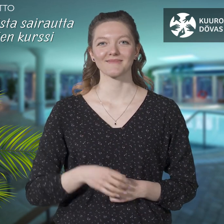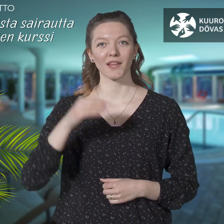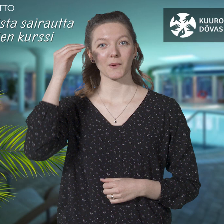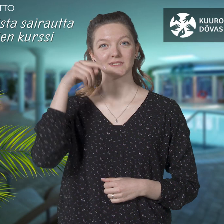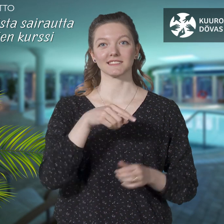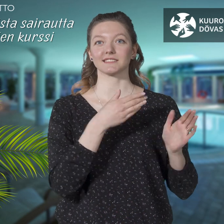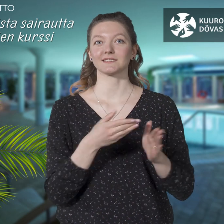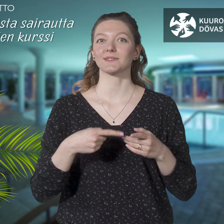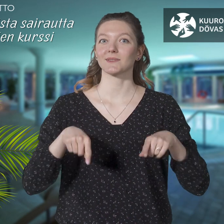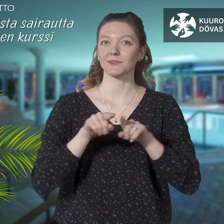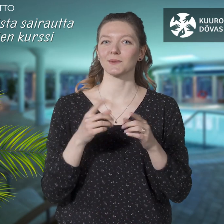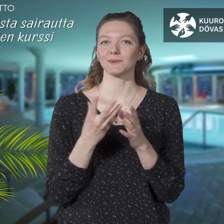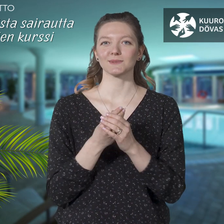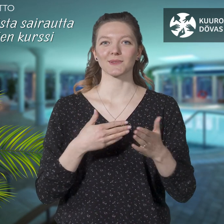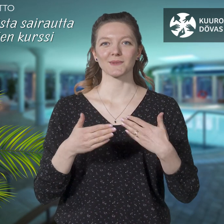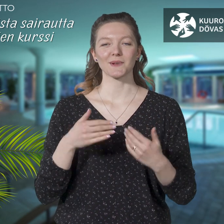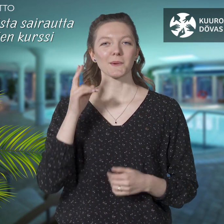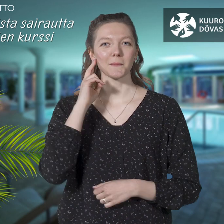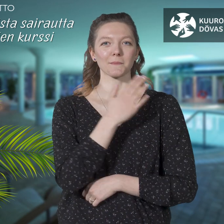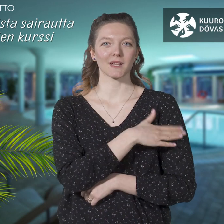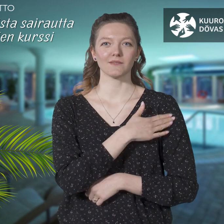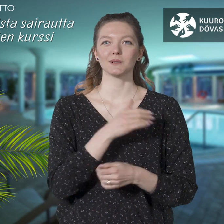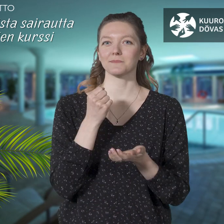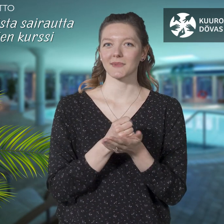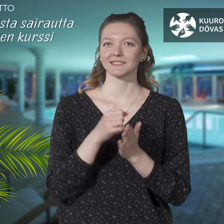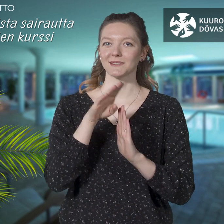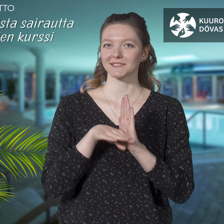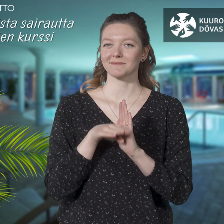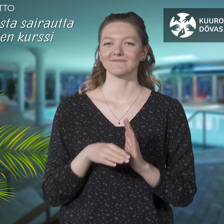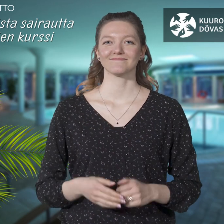Kurssi toteutetaan yhteistyöllä Kuurojen Palvelusäätiön PASSI-ohjelman kanssa.